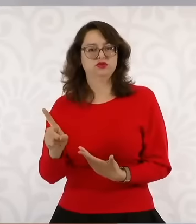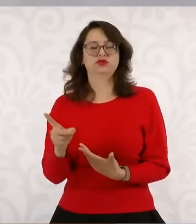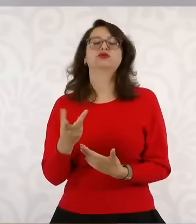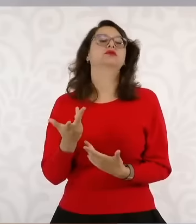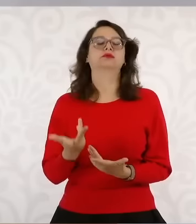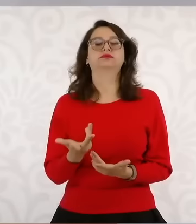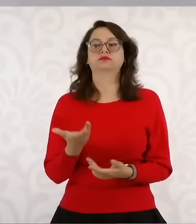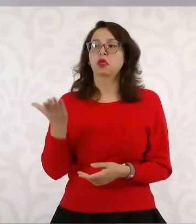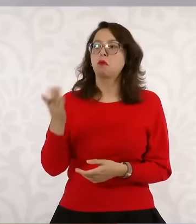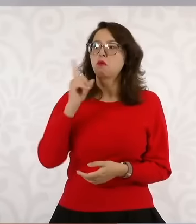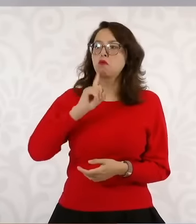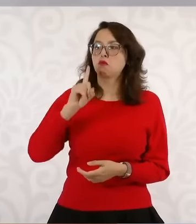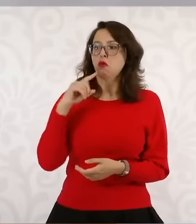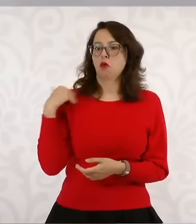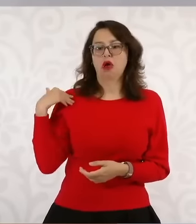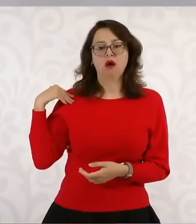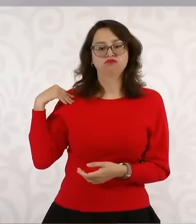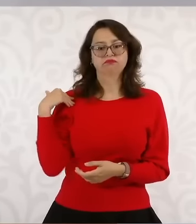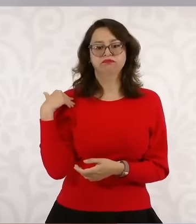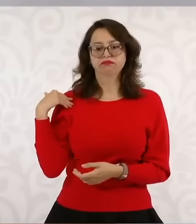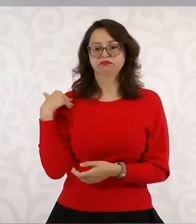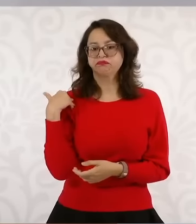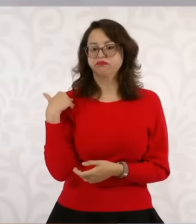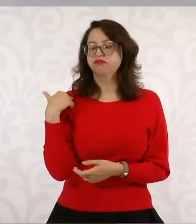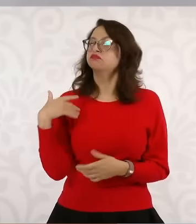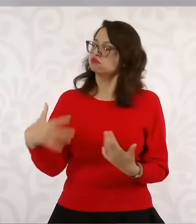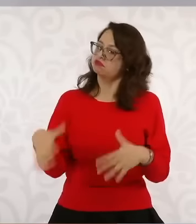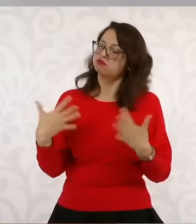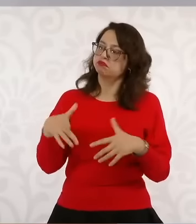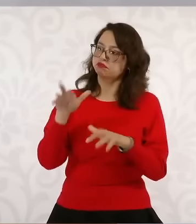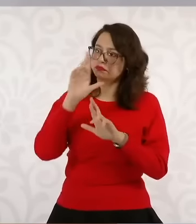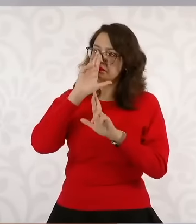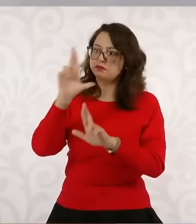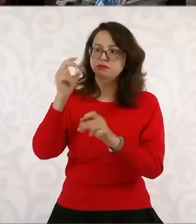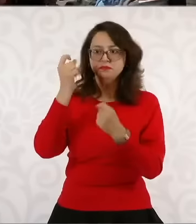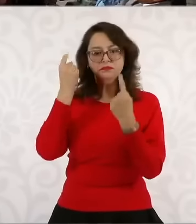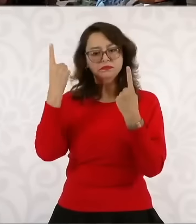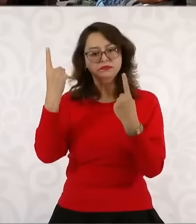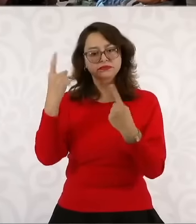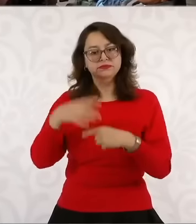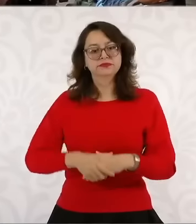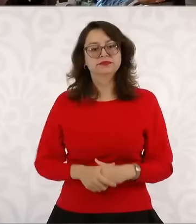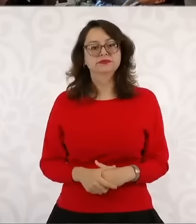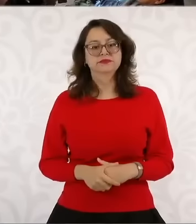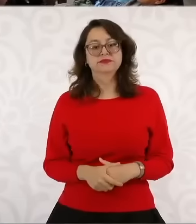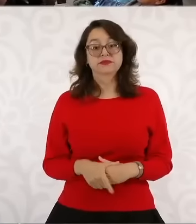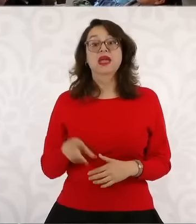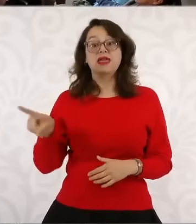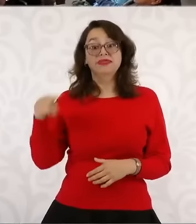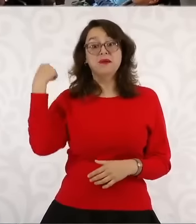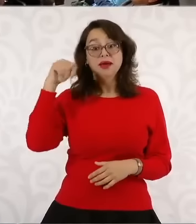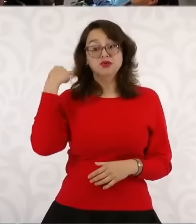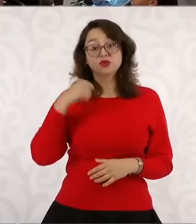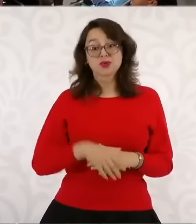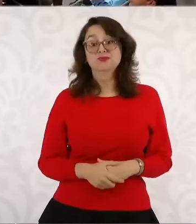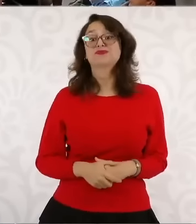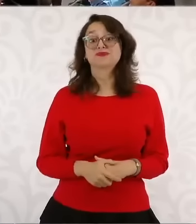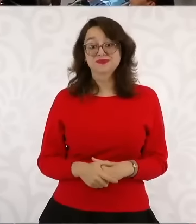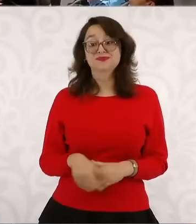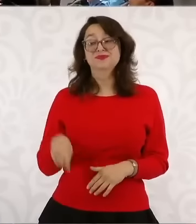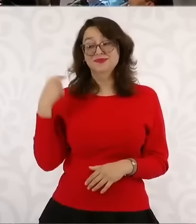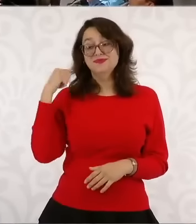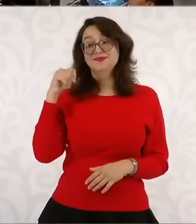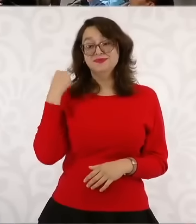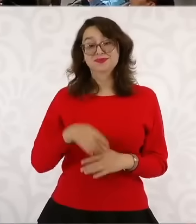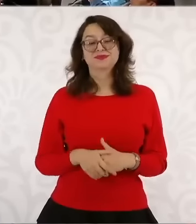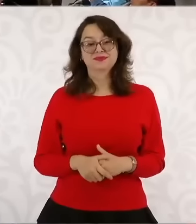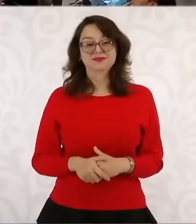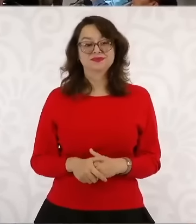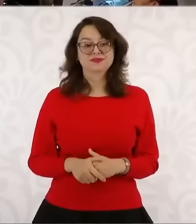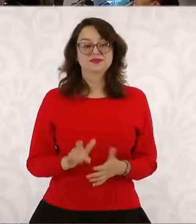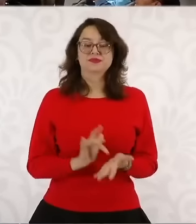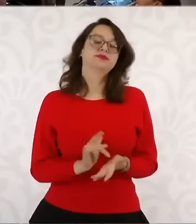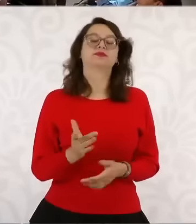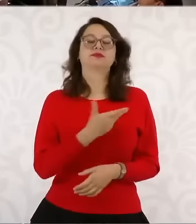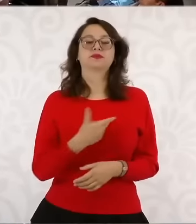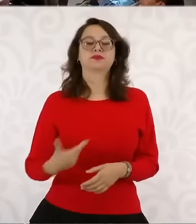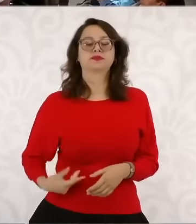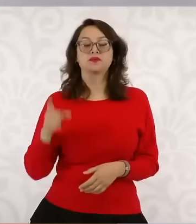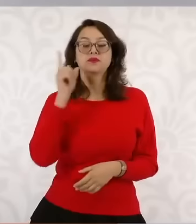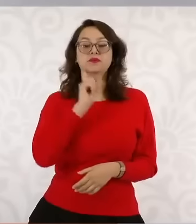mi reconocimiento a a esta joven tabasqueña. Tabasqueña. Sí. Gracias, presidenta.